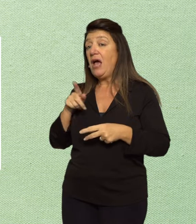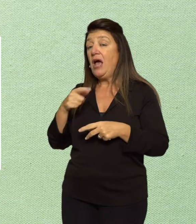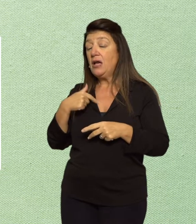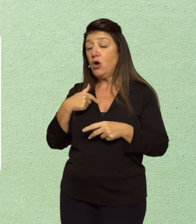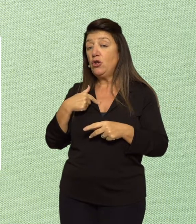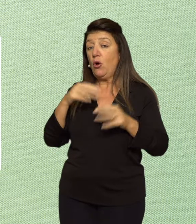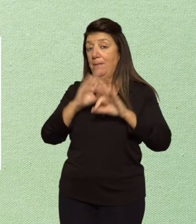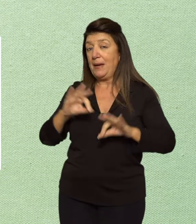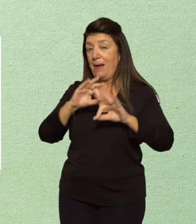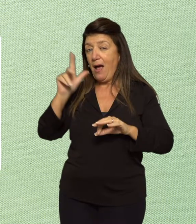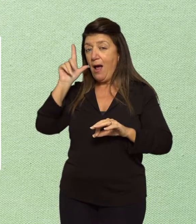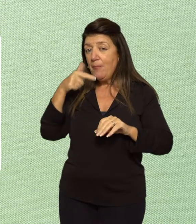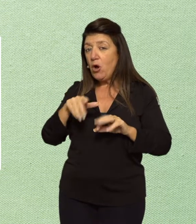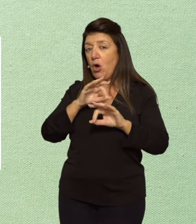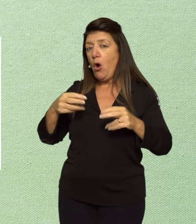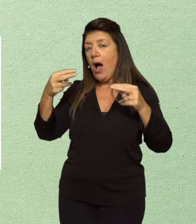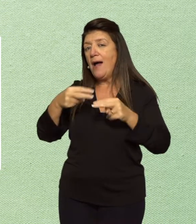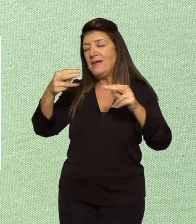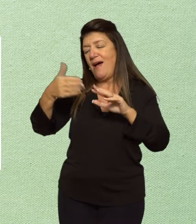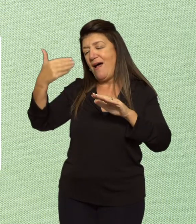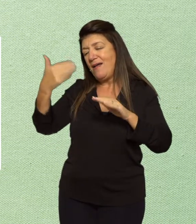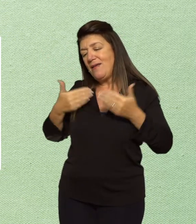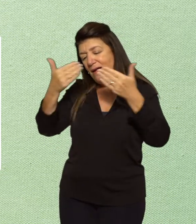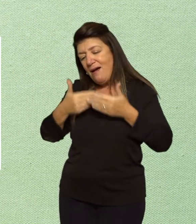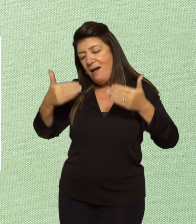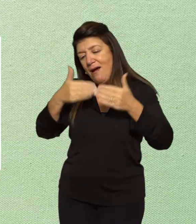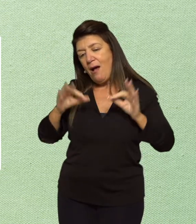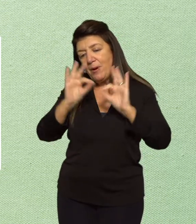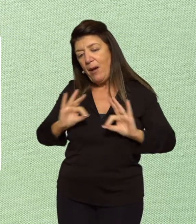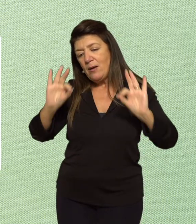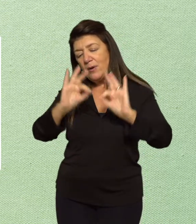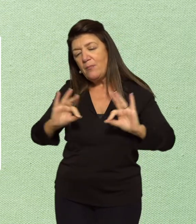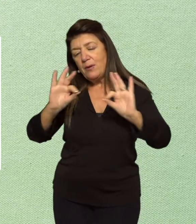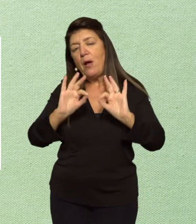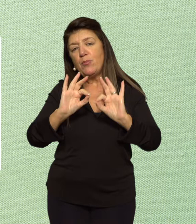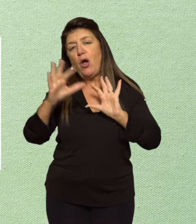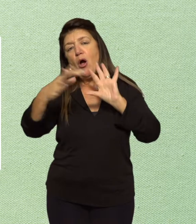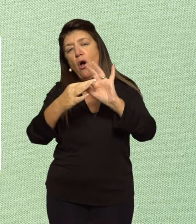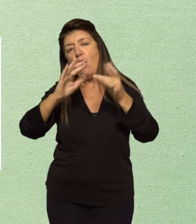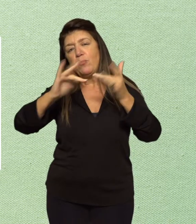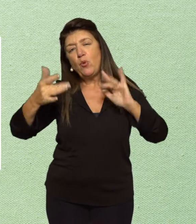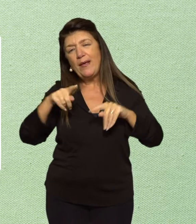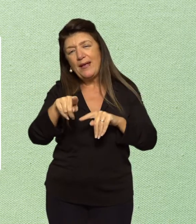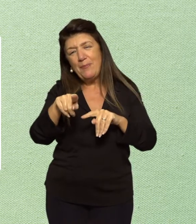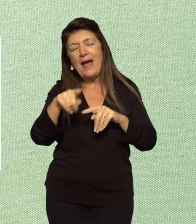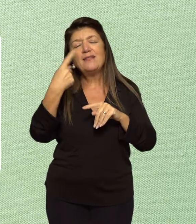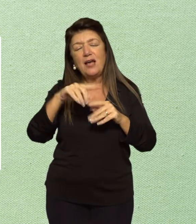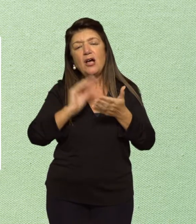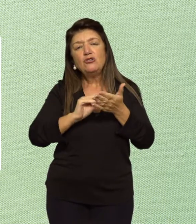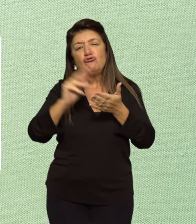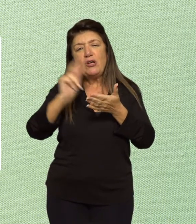negli anni per il 25 novembre, anche banalmente su wikipedia c'è scritto dei 16 giorni, cioè